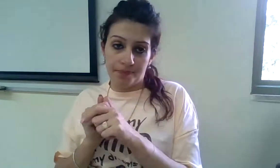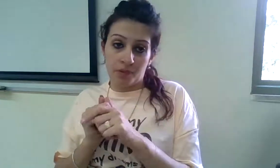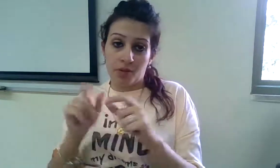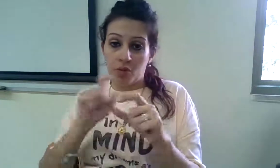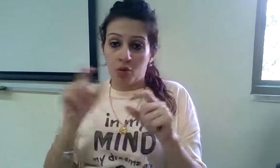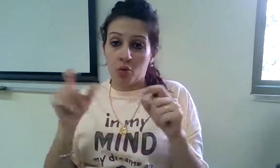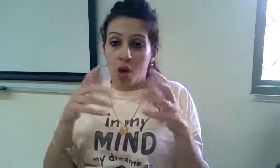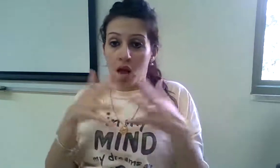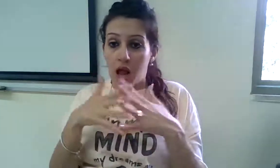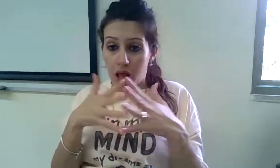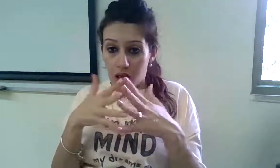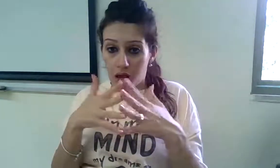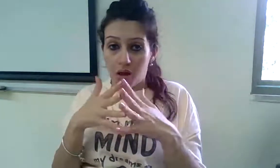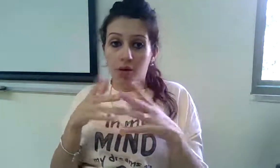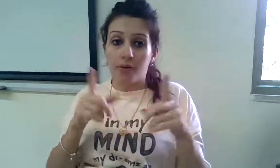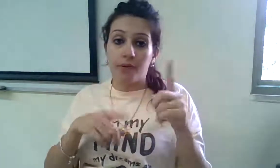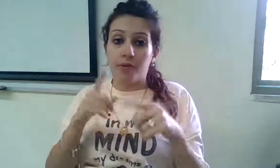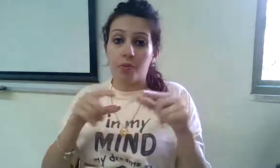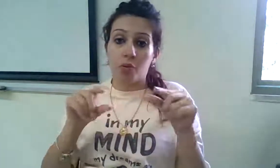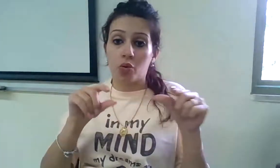ستجد دائما طريقة لتحقيق ذلك.